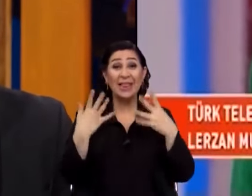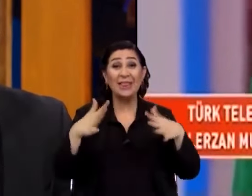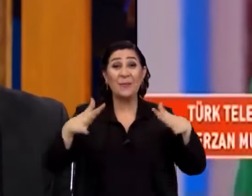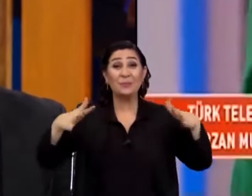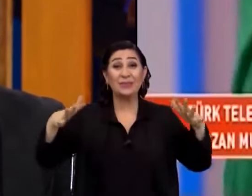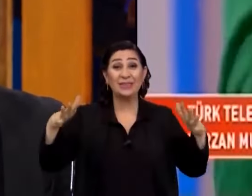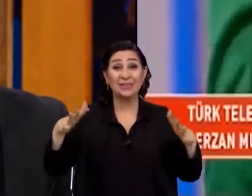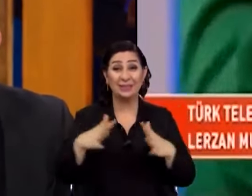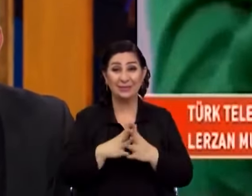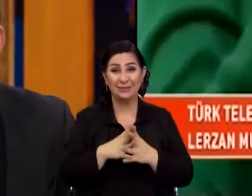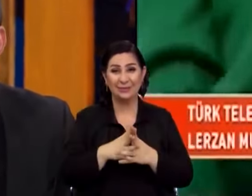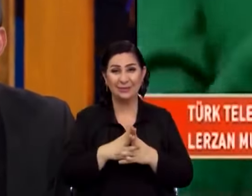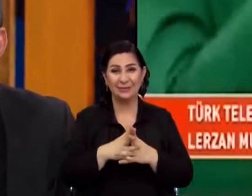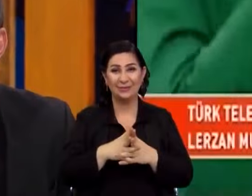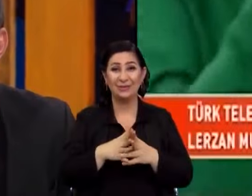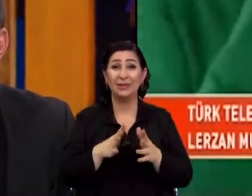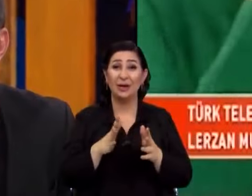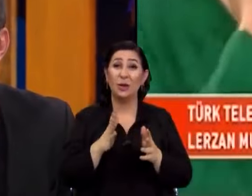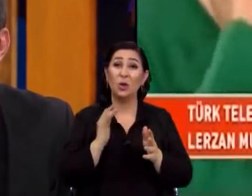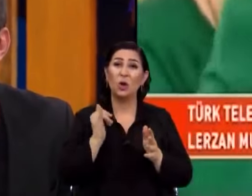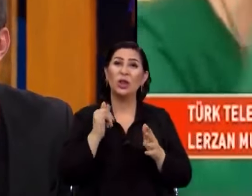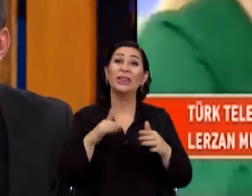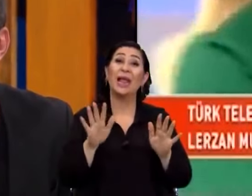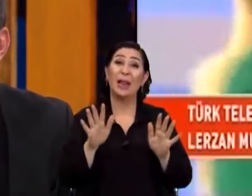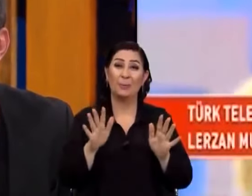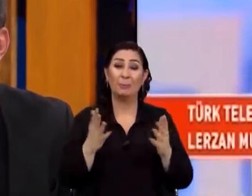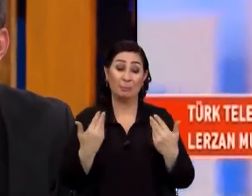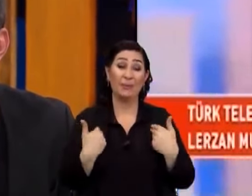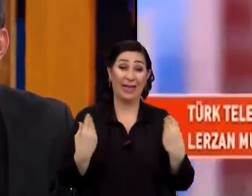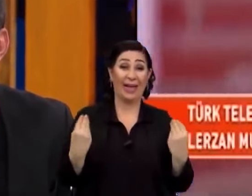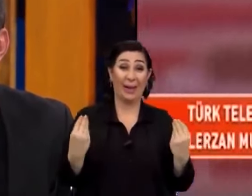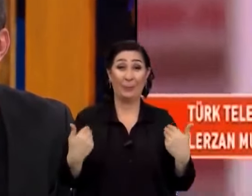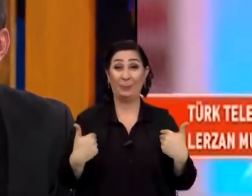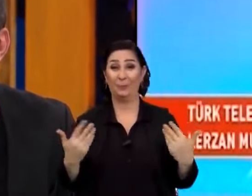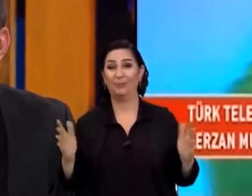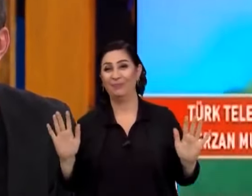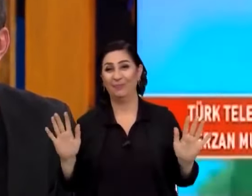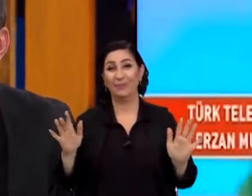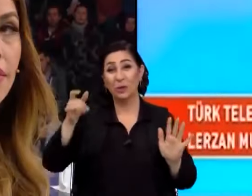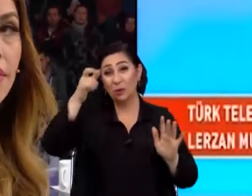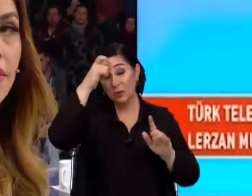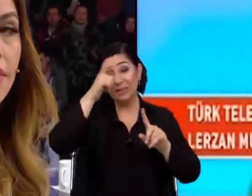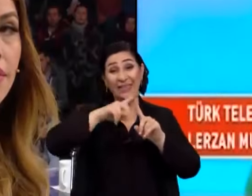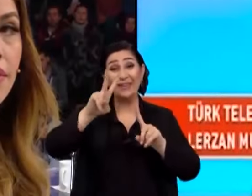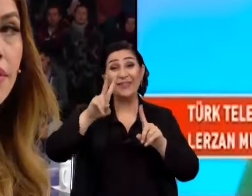görüyorsunuz fena sayılmam fena sayılmam Türk televizyon tarihinde Beyaz TV bir